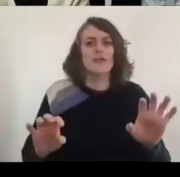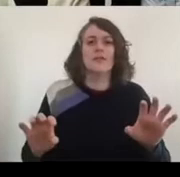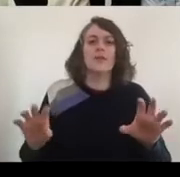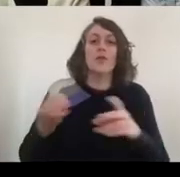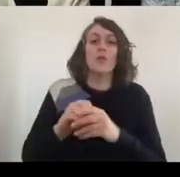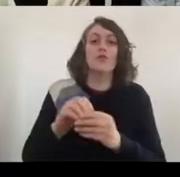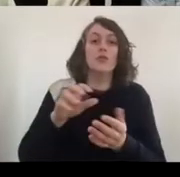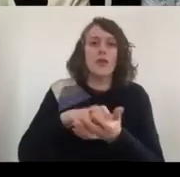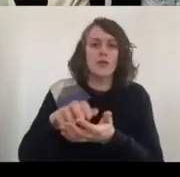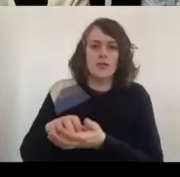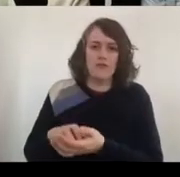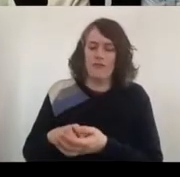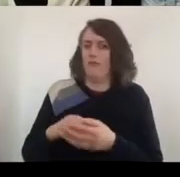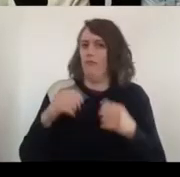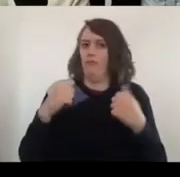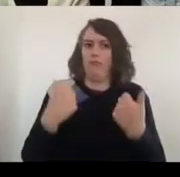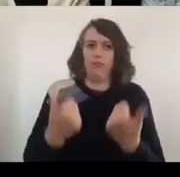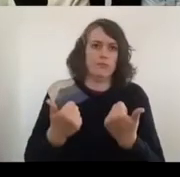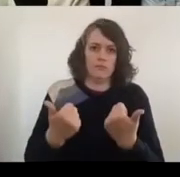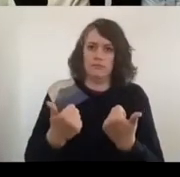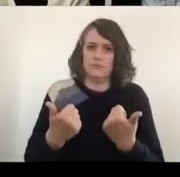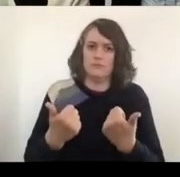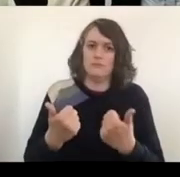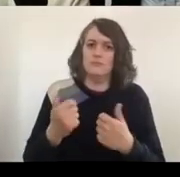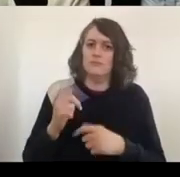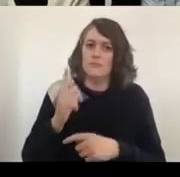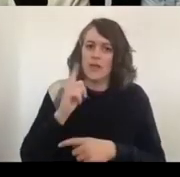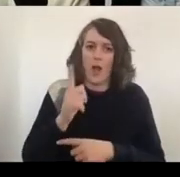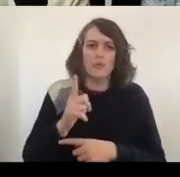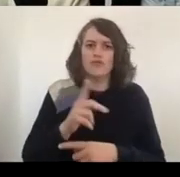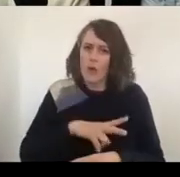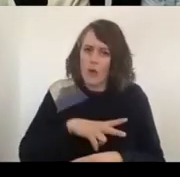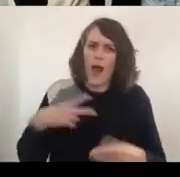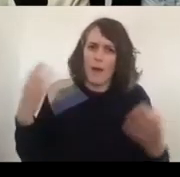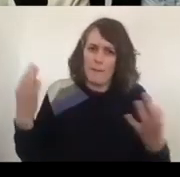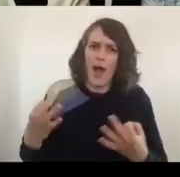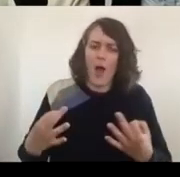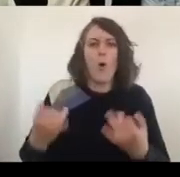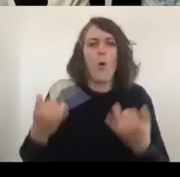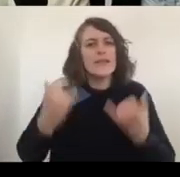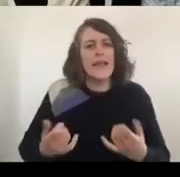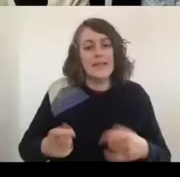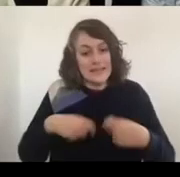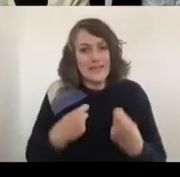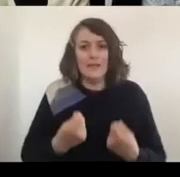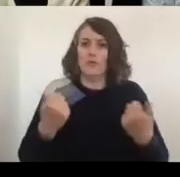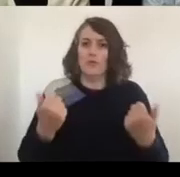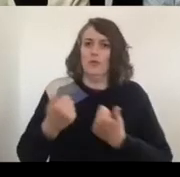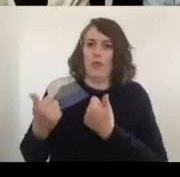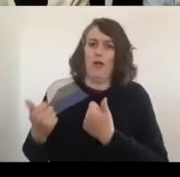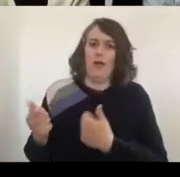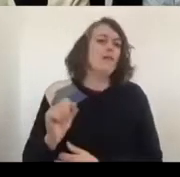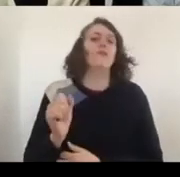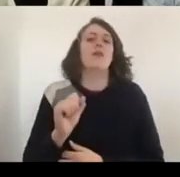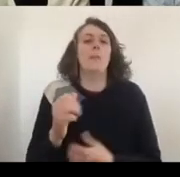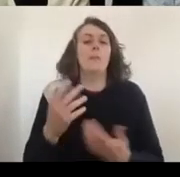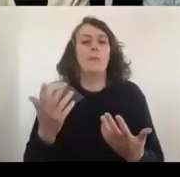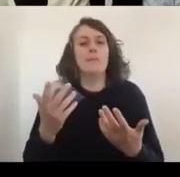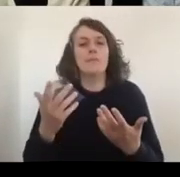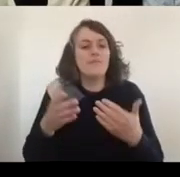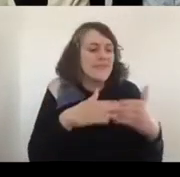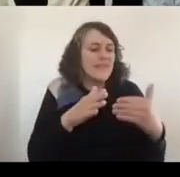das spannende daran, finde ich, das es zumindest hier vor Ort versucht wird mit